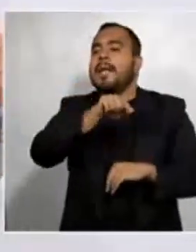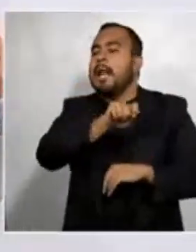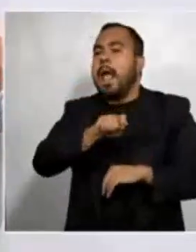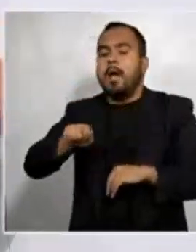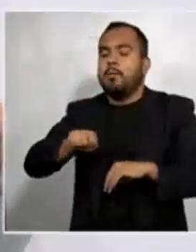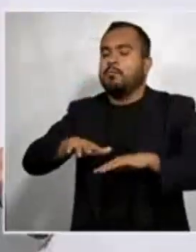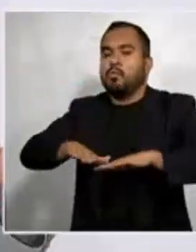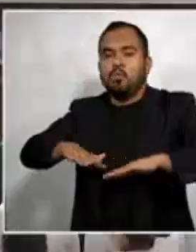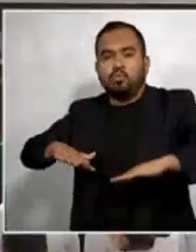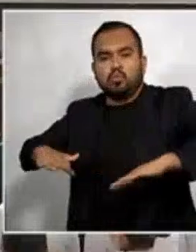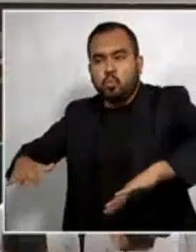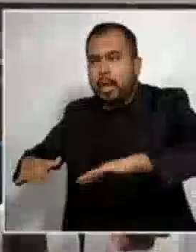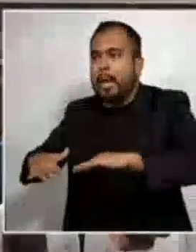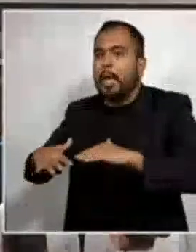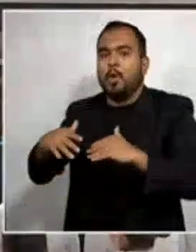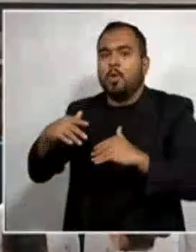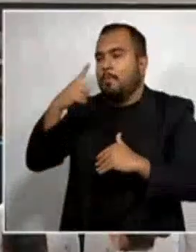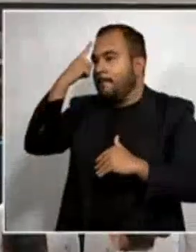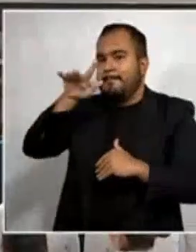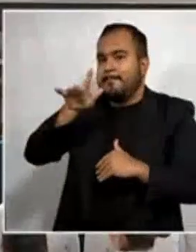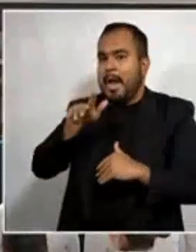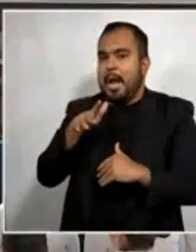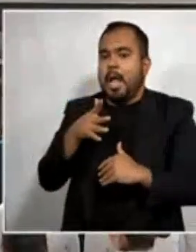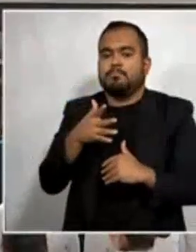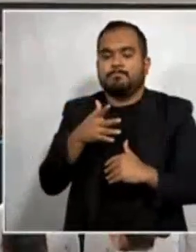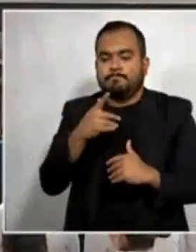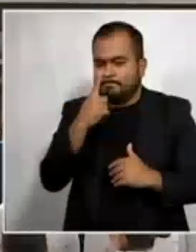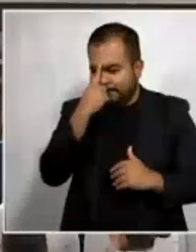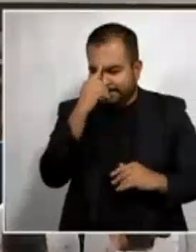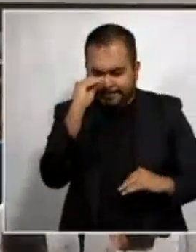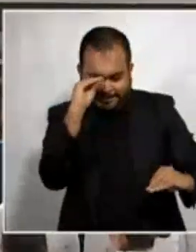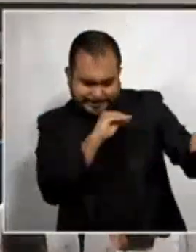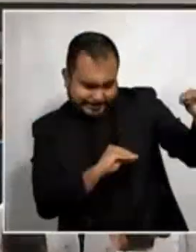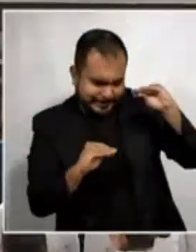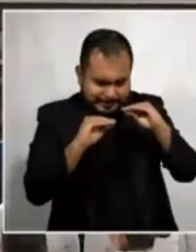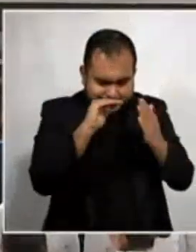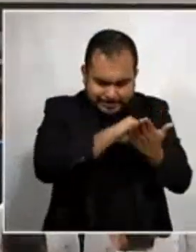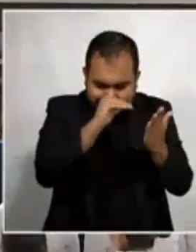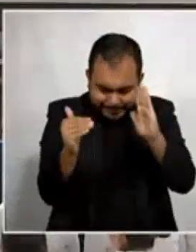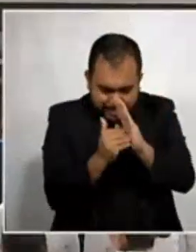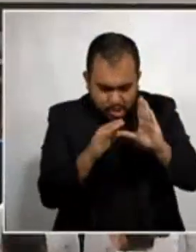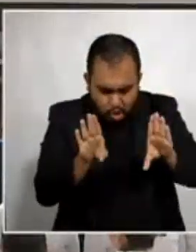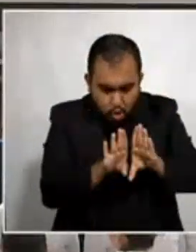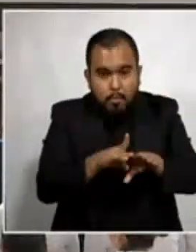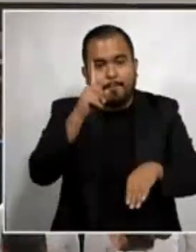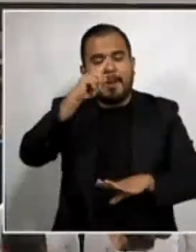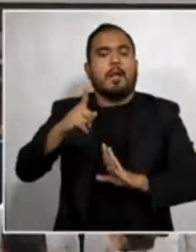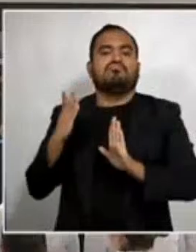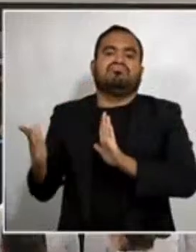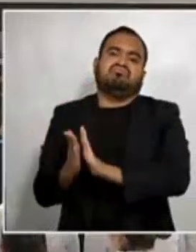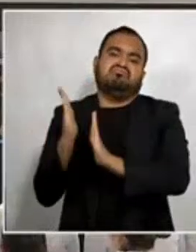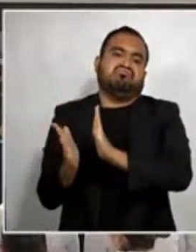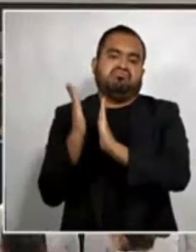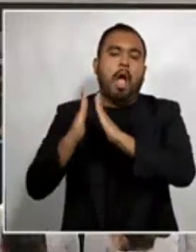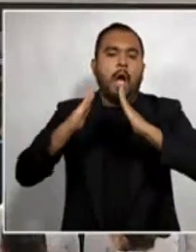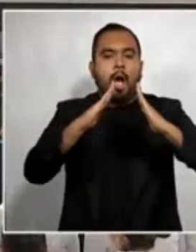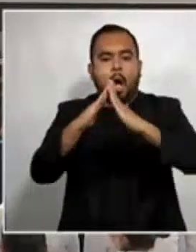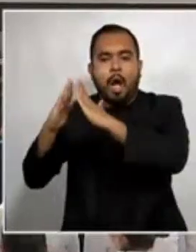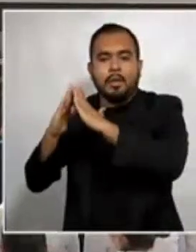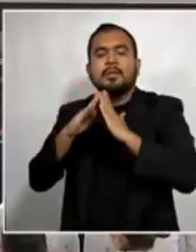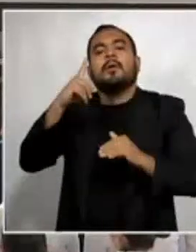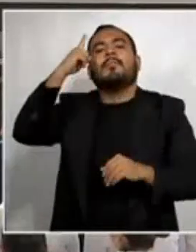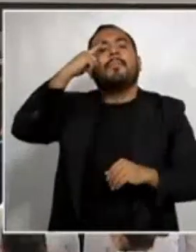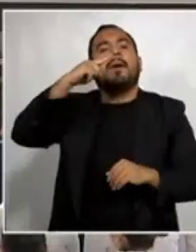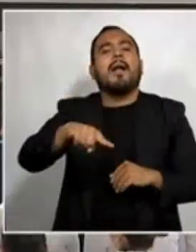los mecanismos para que se construya vivienda para todos estos trabajadores de la salud a precio